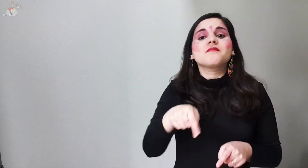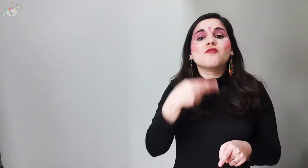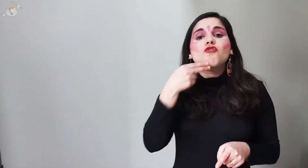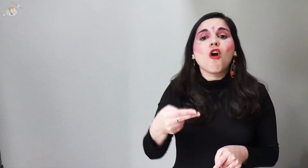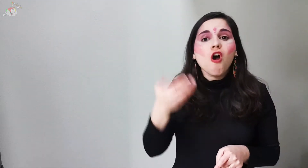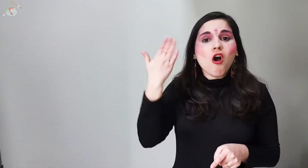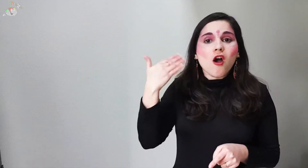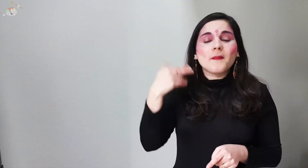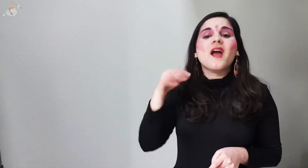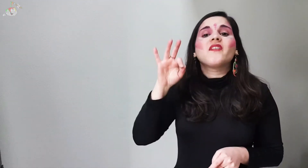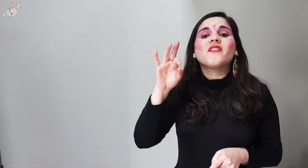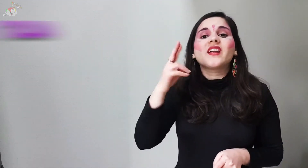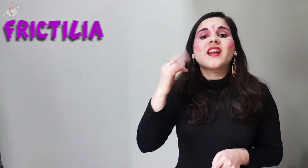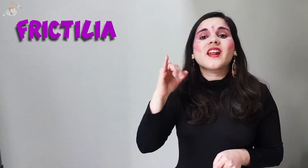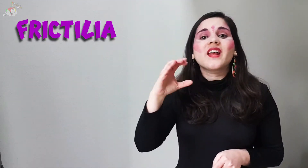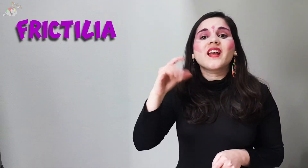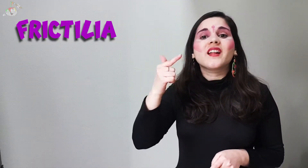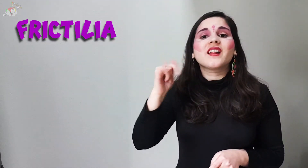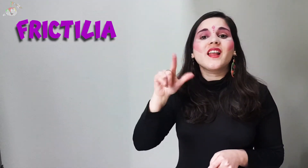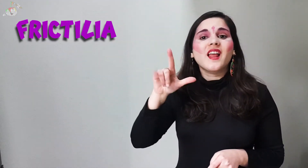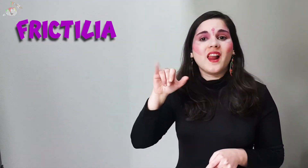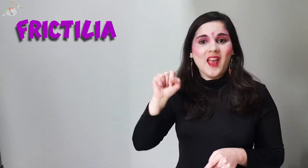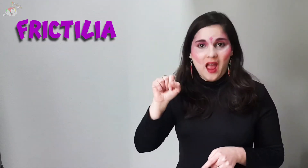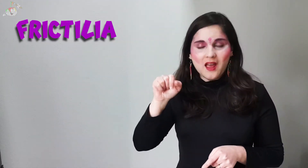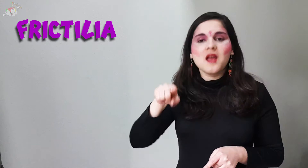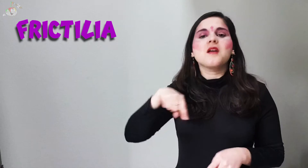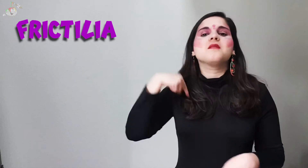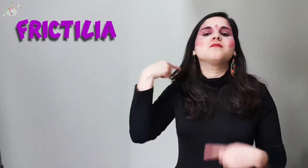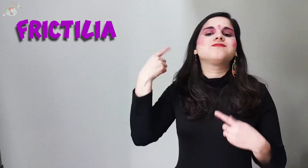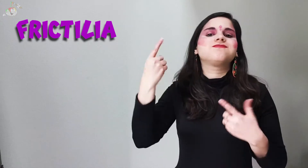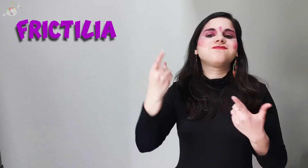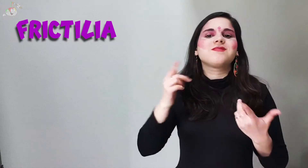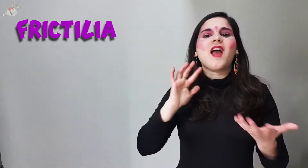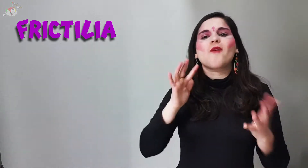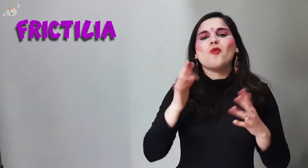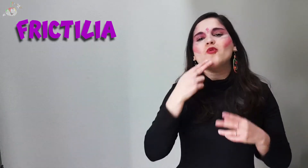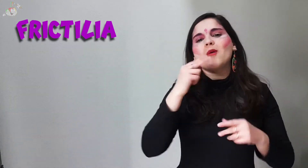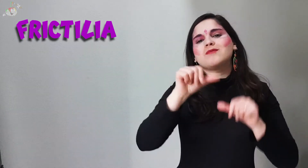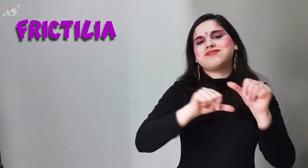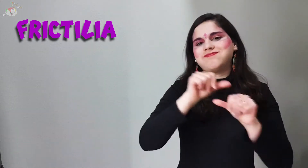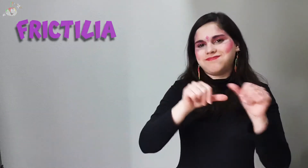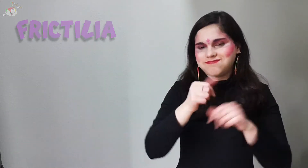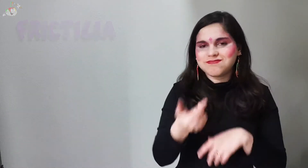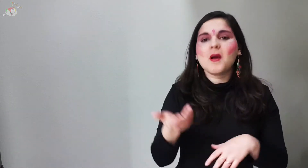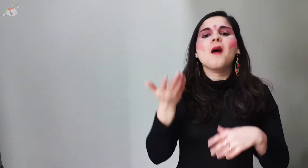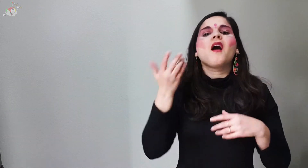Erano chiamati frictilia, poi con il tempo il nome è cambiato.